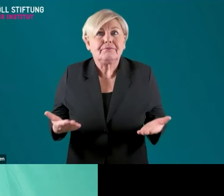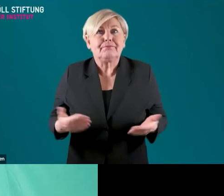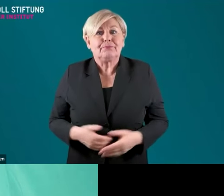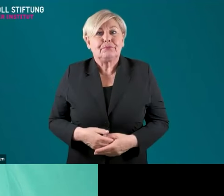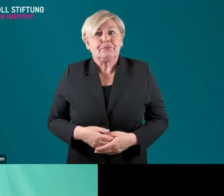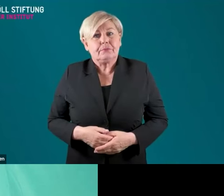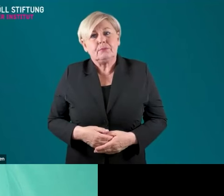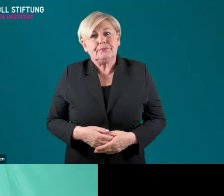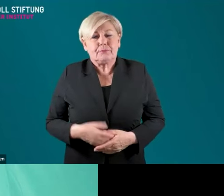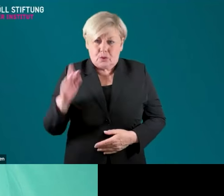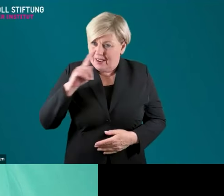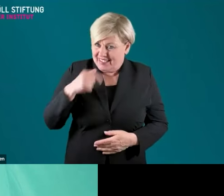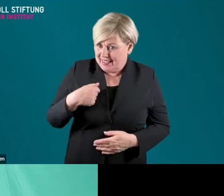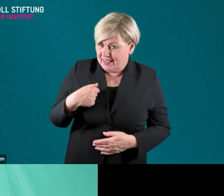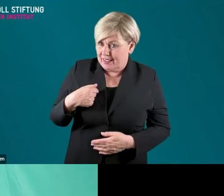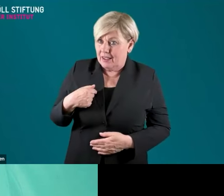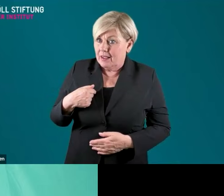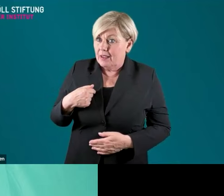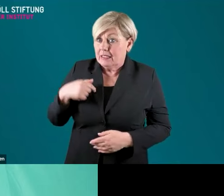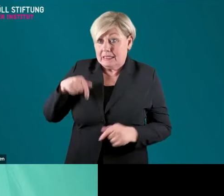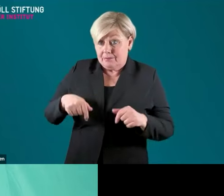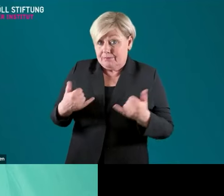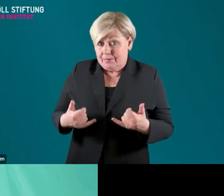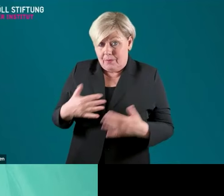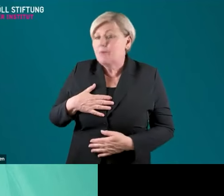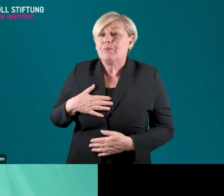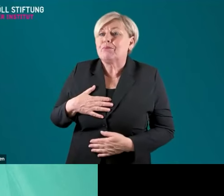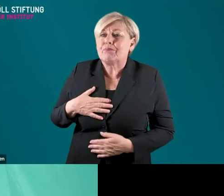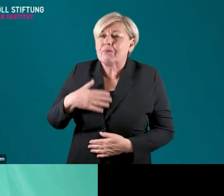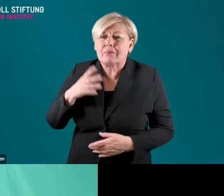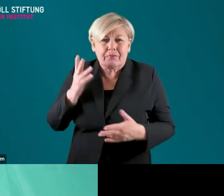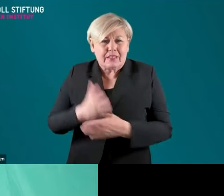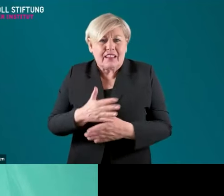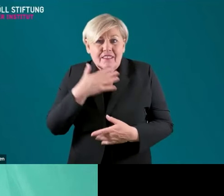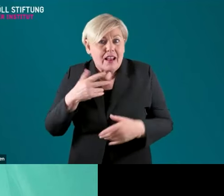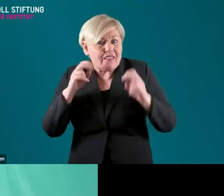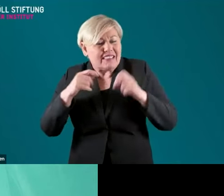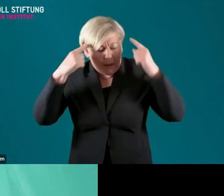Ja, und wenn ich ... ich habe nicht wirklich zu geforscht, weil, was ich so im Kopf habe, ist,